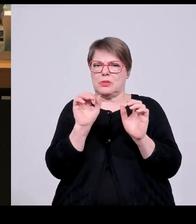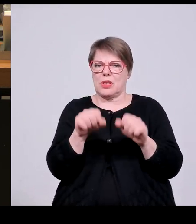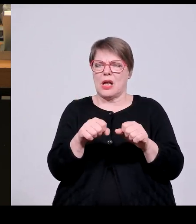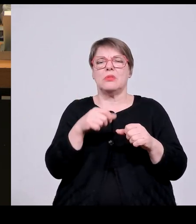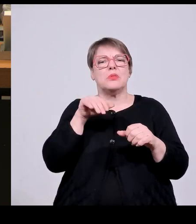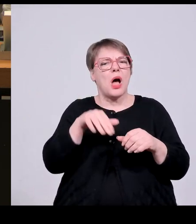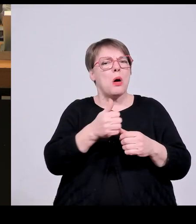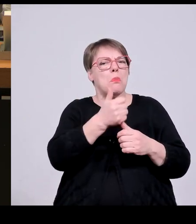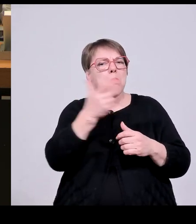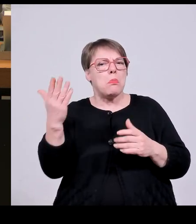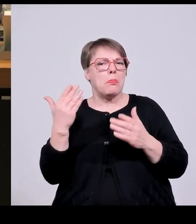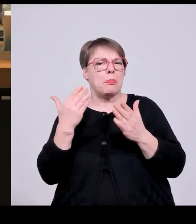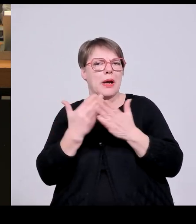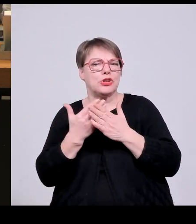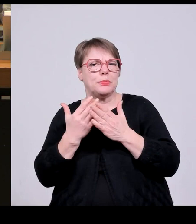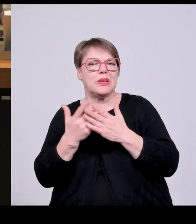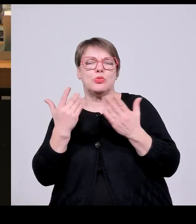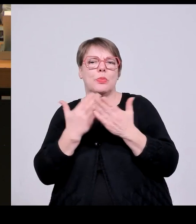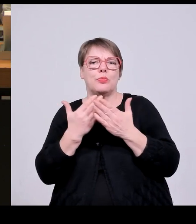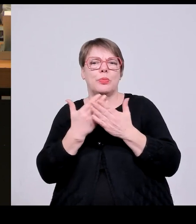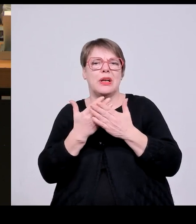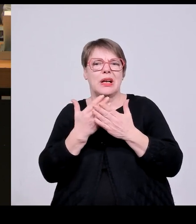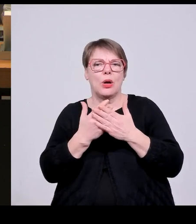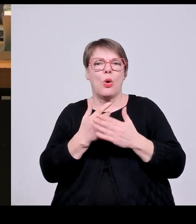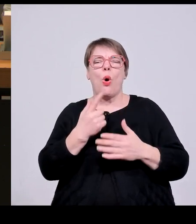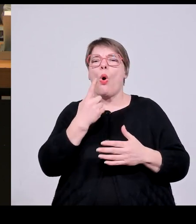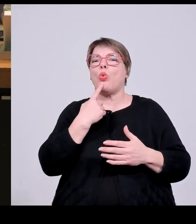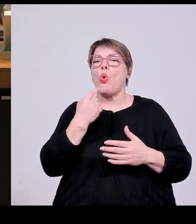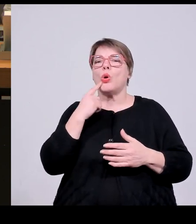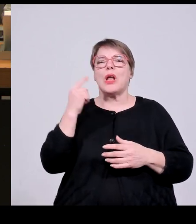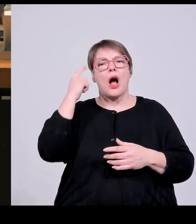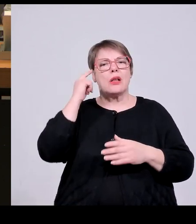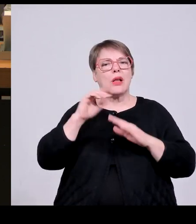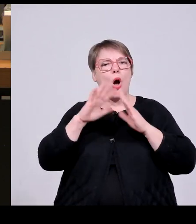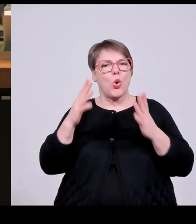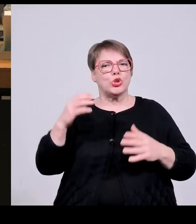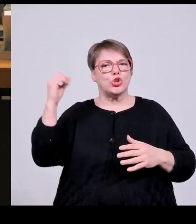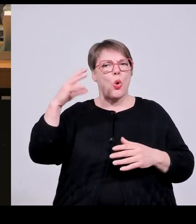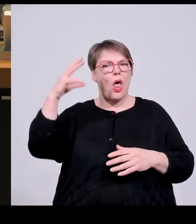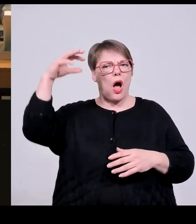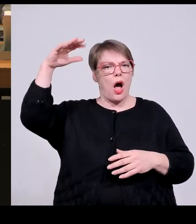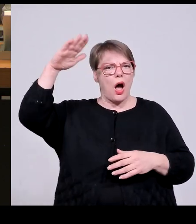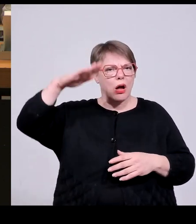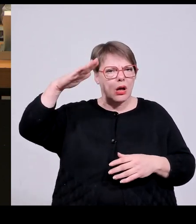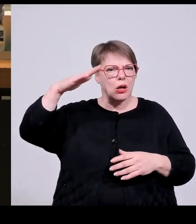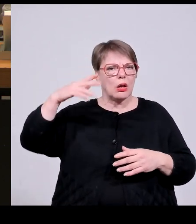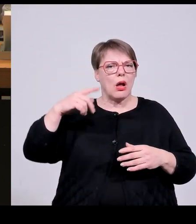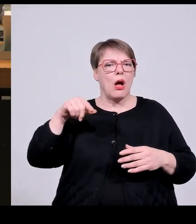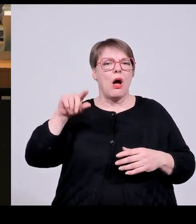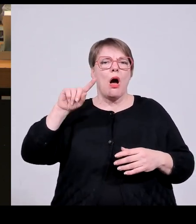wie die von mir geschilderten zum Beispiel auch überprüfen. Dazu soll kurzfristig ein Leitfaden durch das